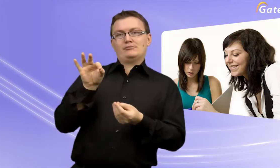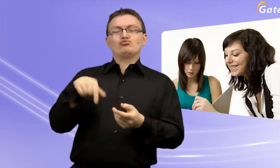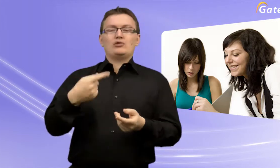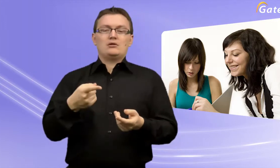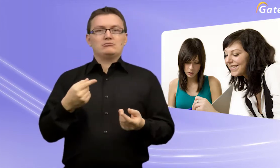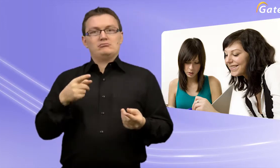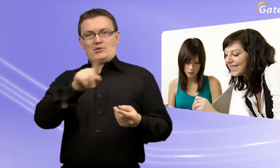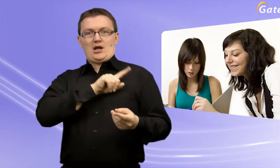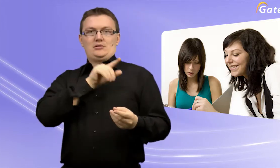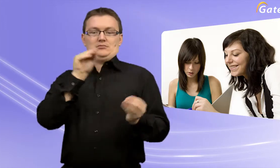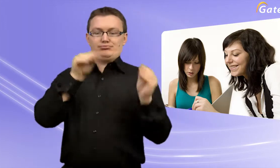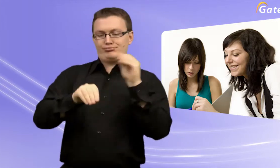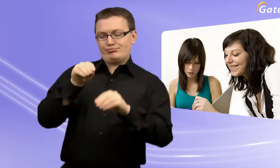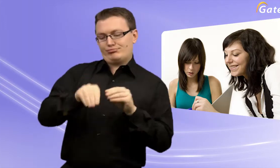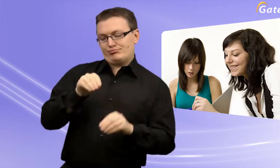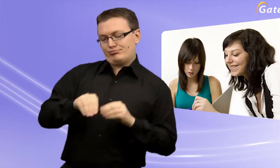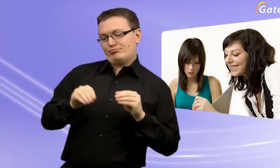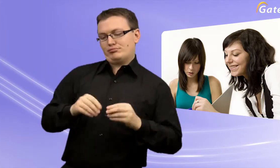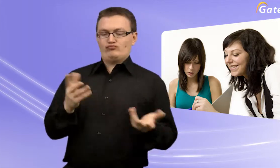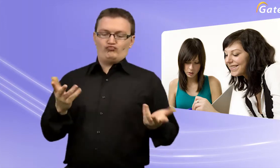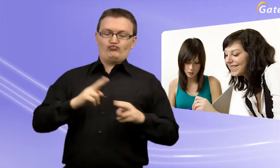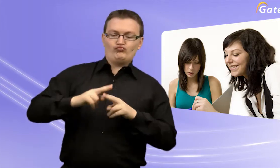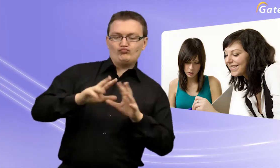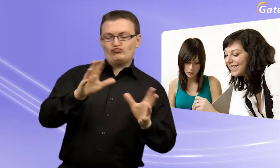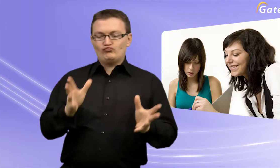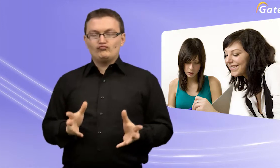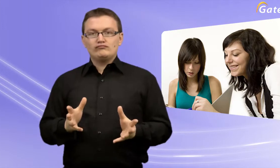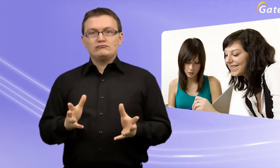und füllen Sie es mit Ihren persönlichen Inhalten und passen Sie es an.